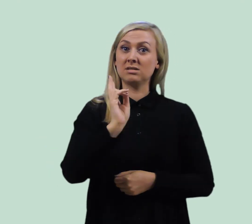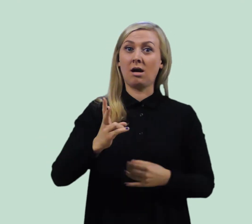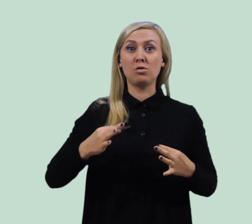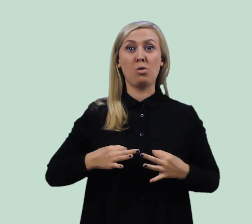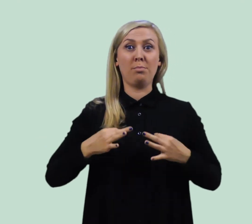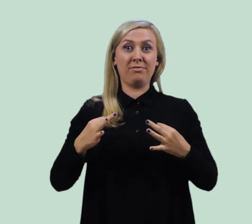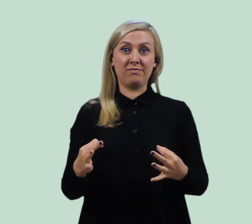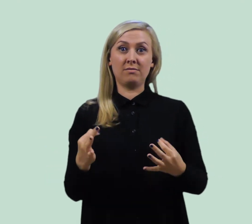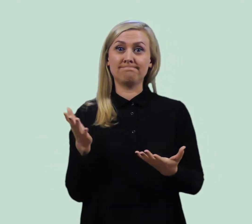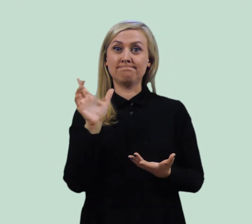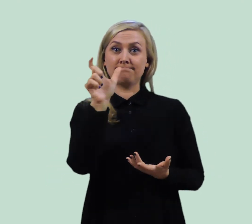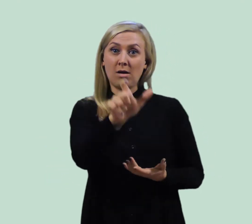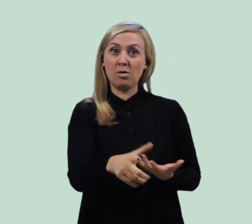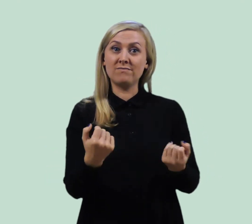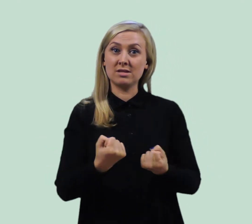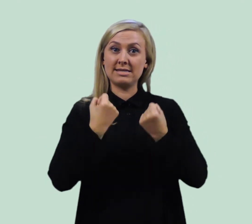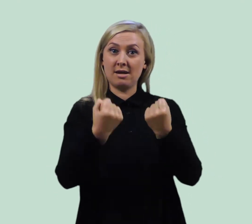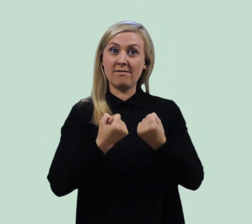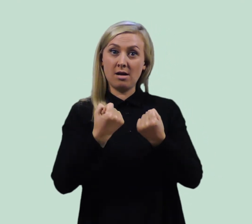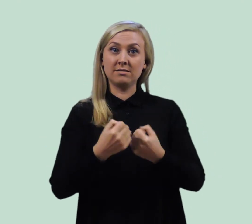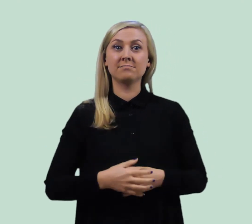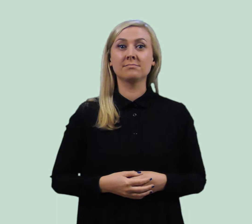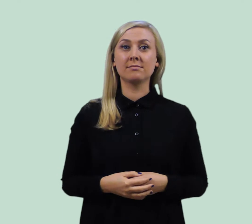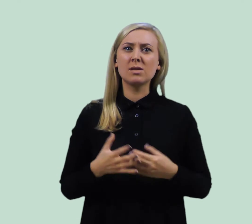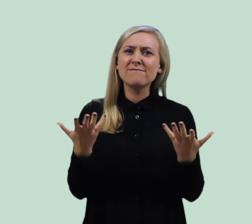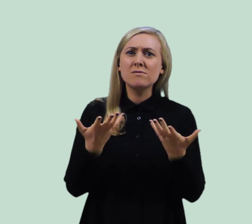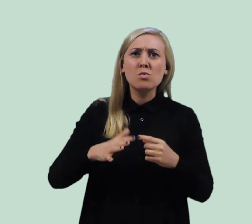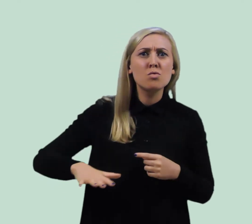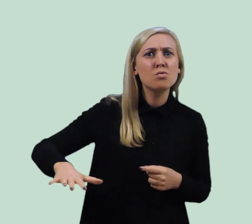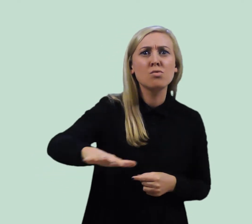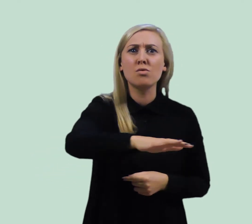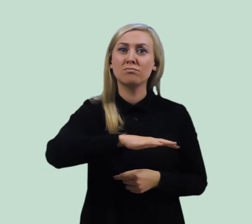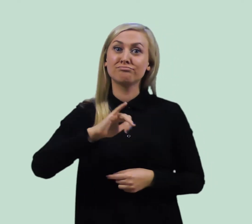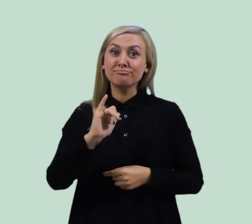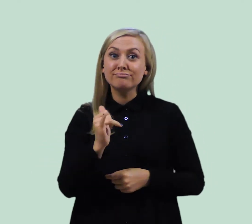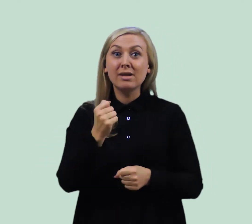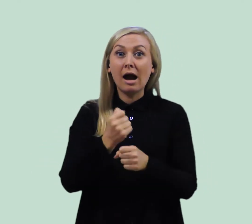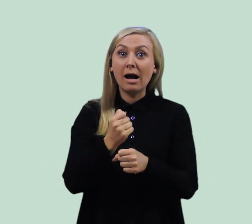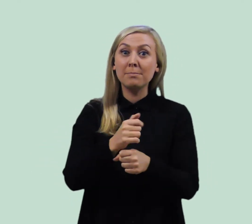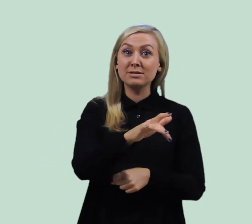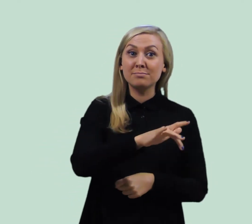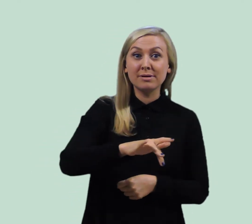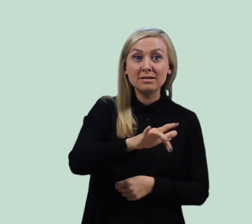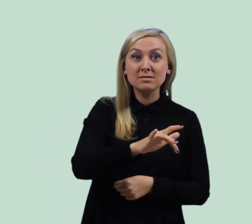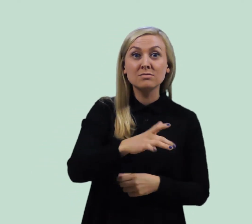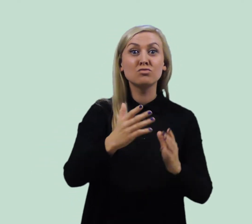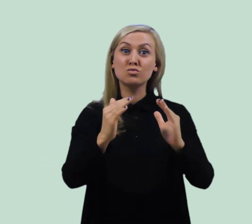jeder Mensch kann Opfer von Gewalt werden. Das kann sowohl am Arbeitsplatz,